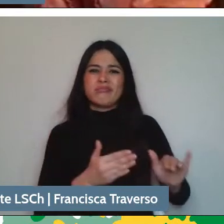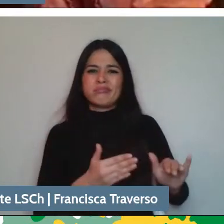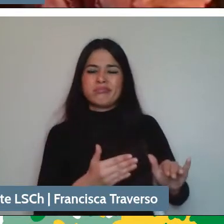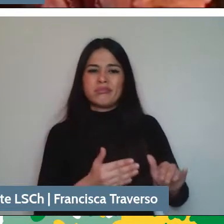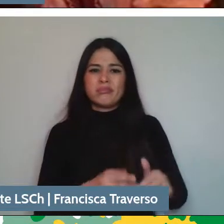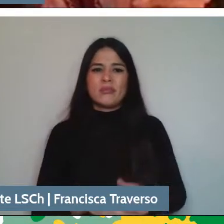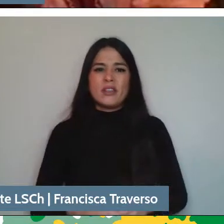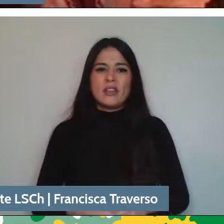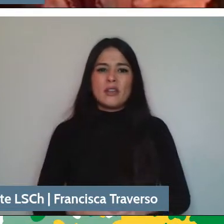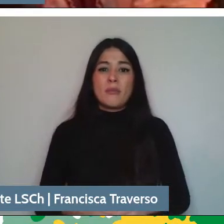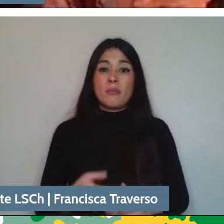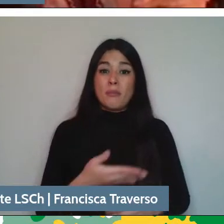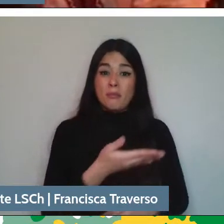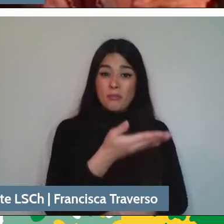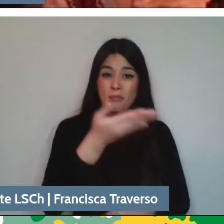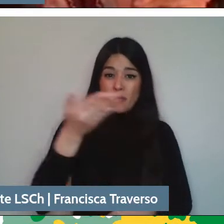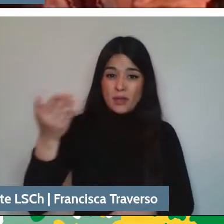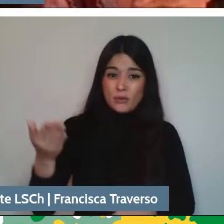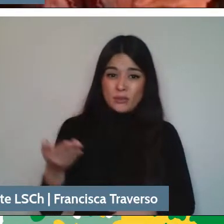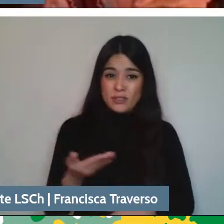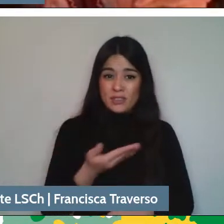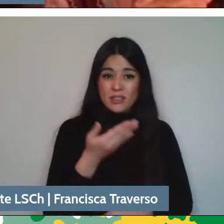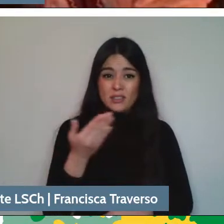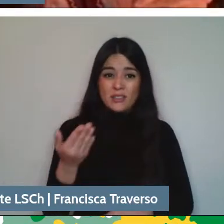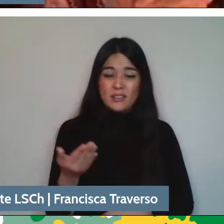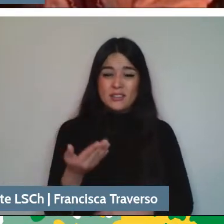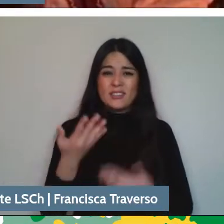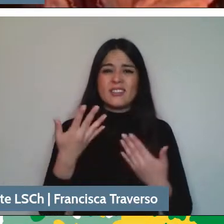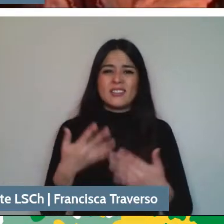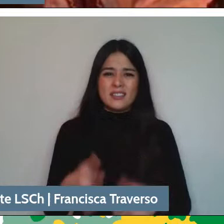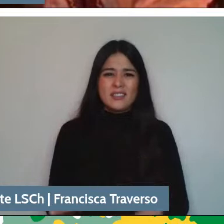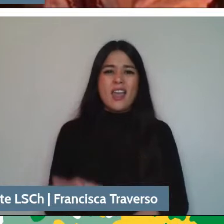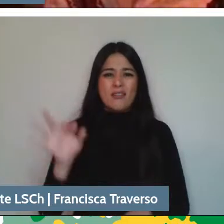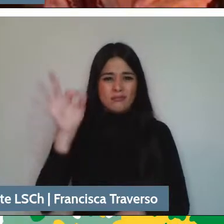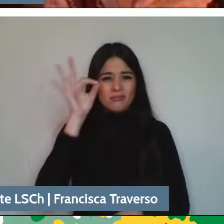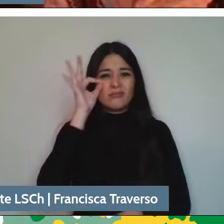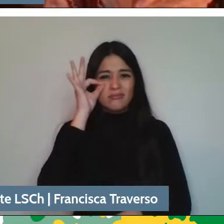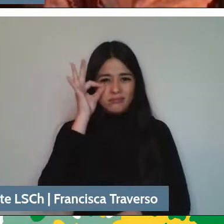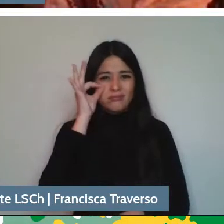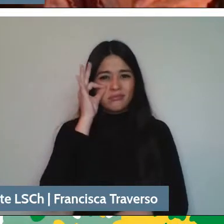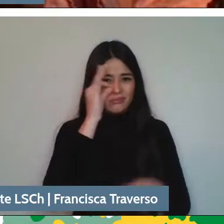Para ustedes, y hemos sido testigos de eso en esta conversación,